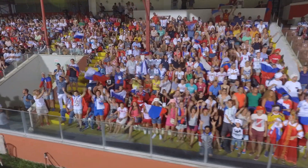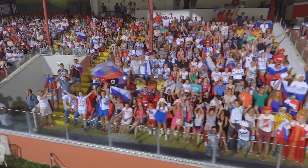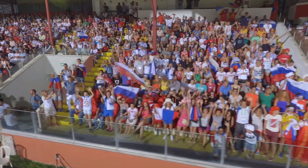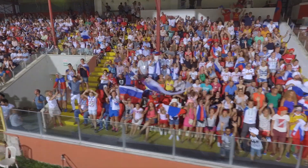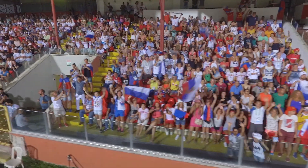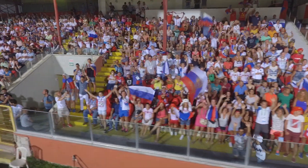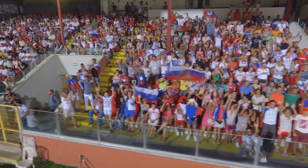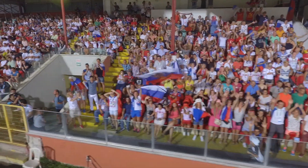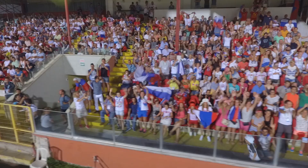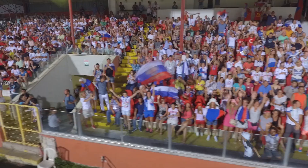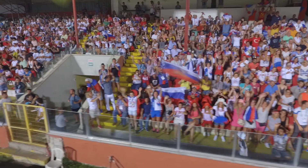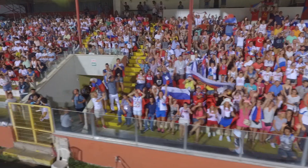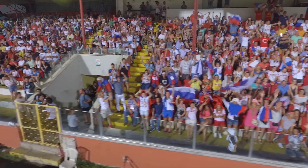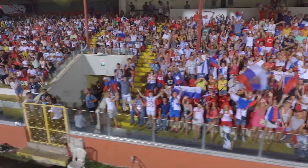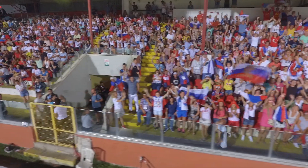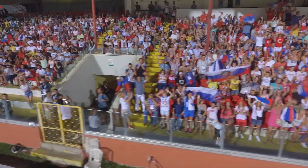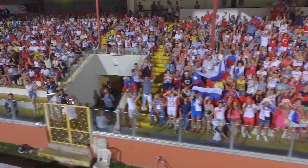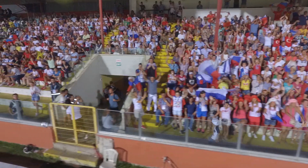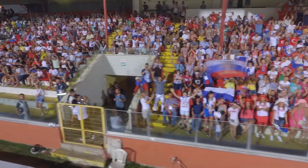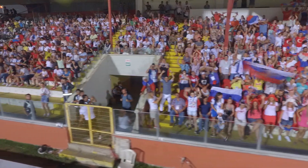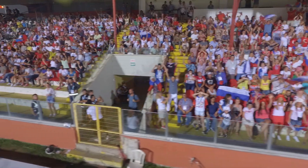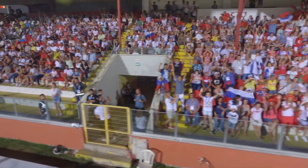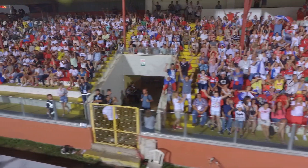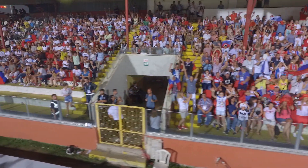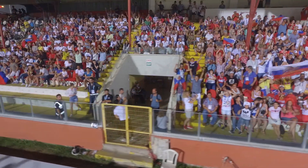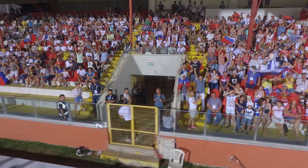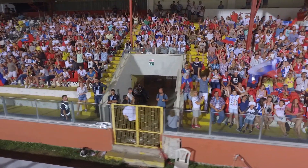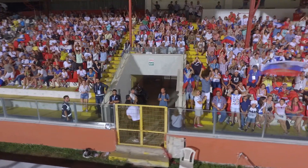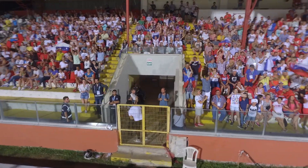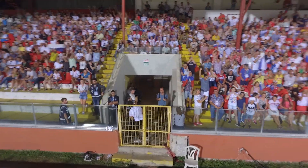В этом турнире не участвовали американки. Сие обстоятельство обнадежило наших футболисток –